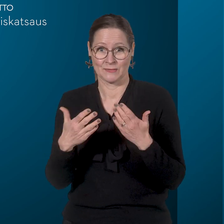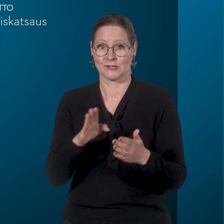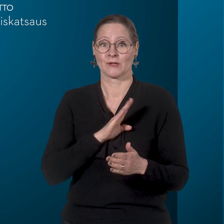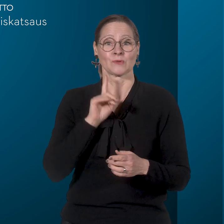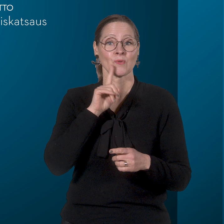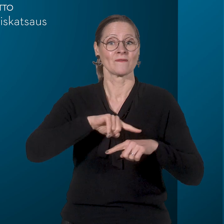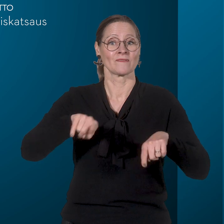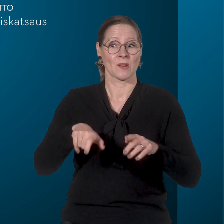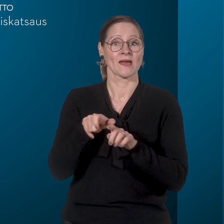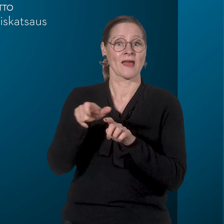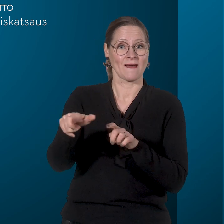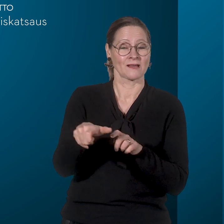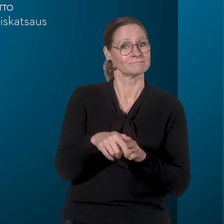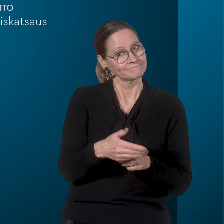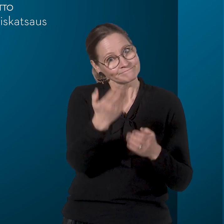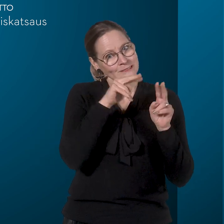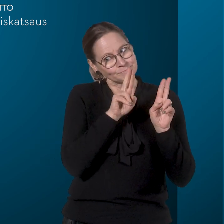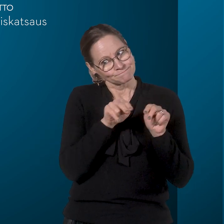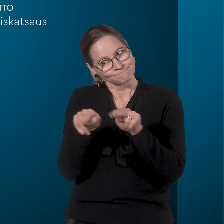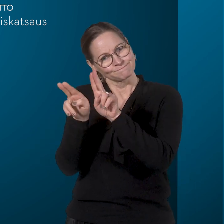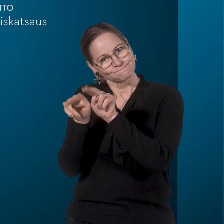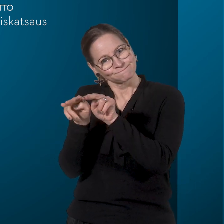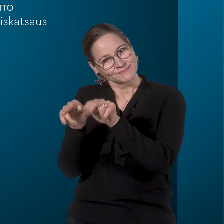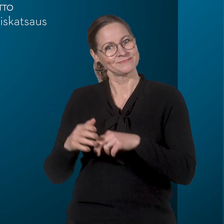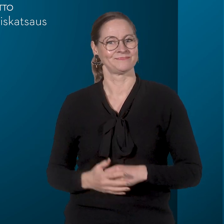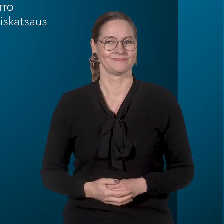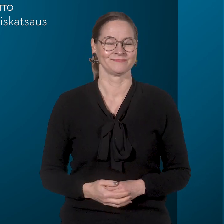joka on nyt nähtävillä Kuurojen Videon kanavalla. Kipin kapin katsomaan siitä!